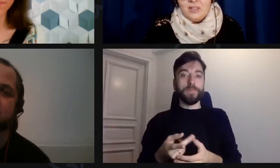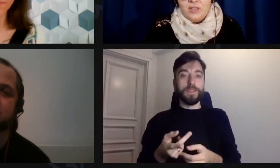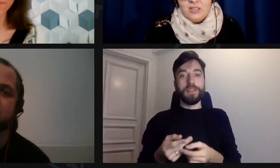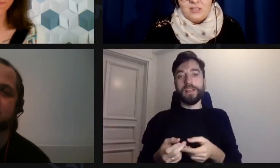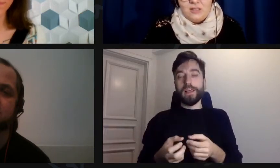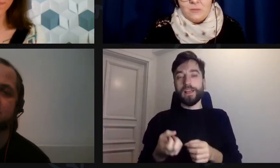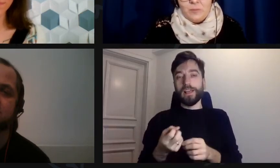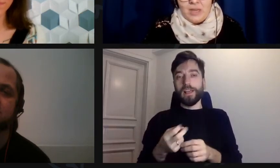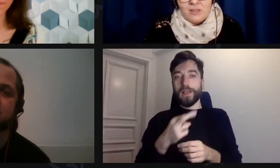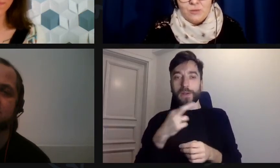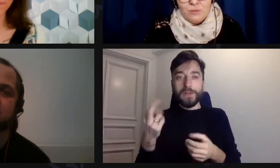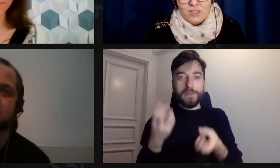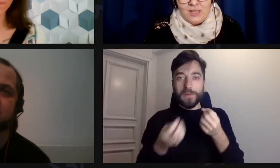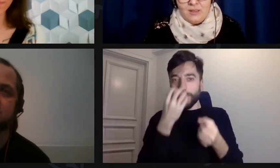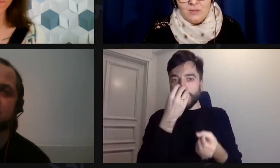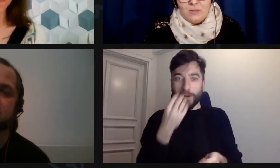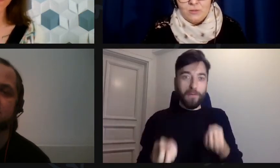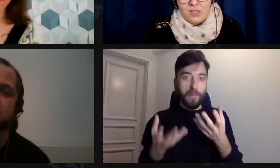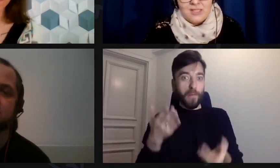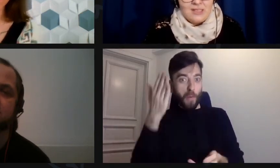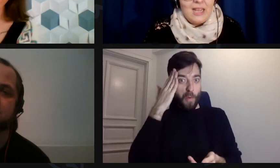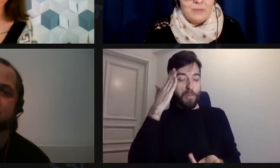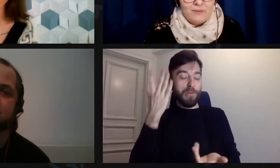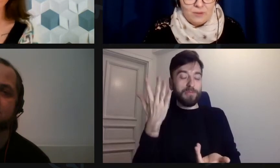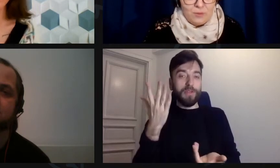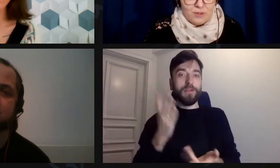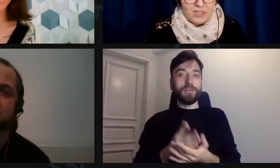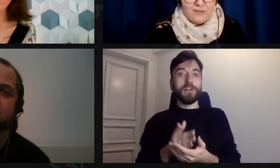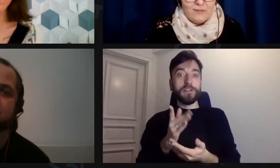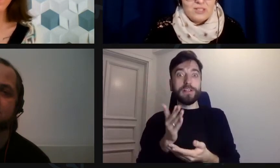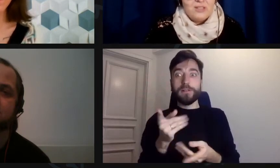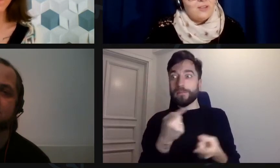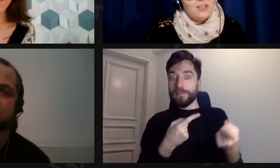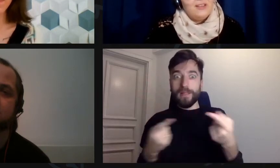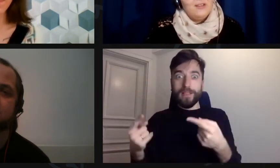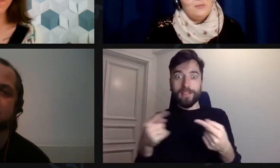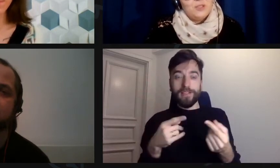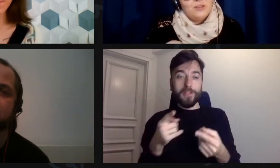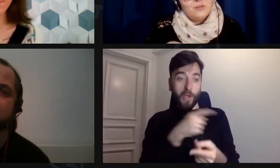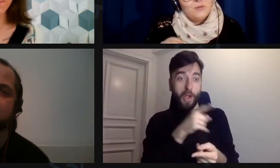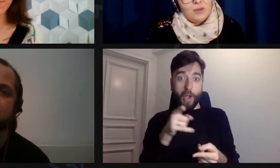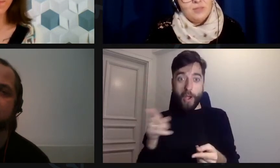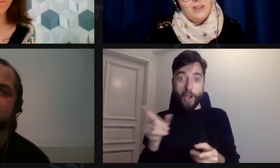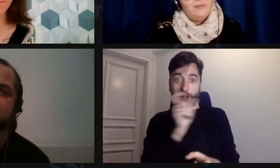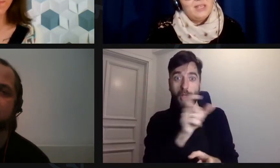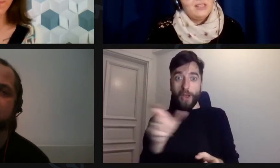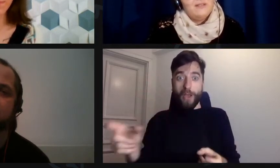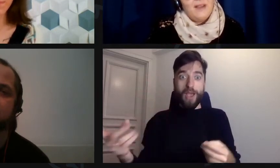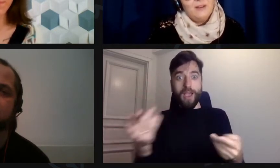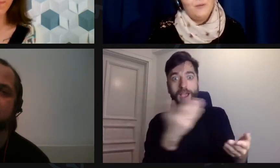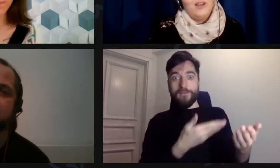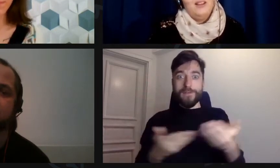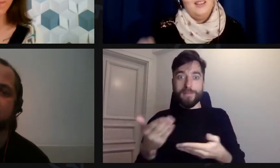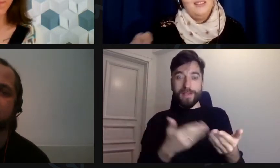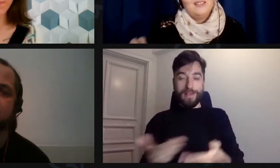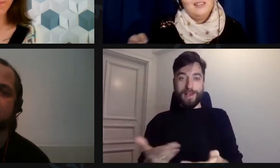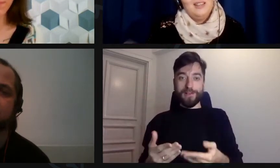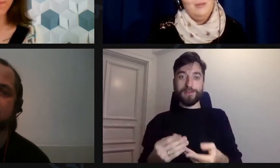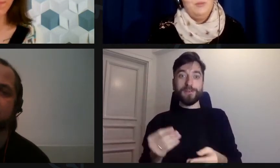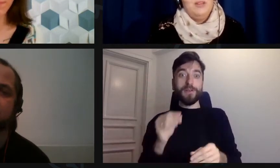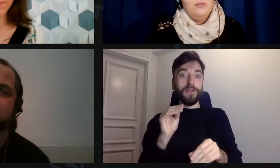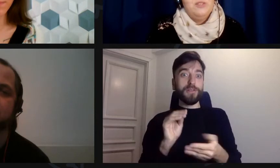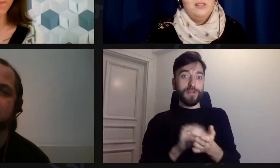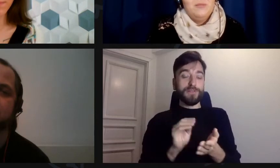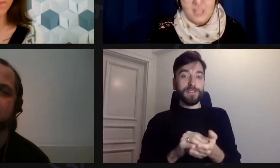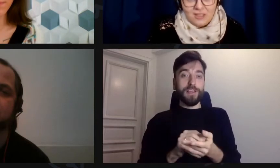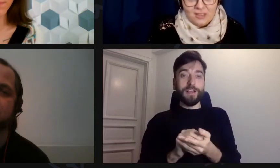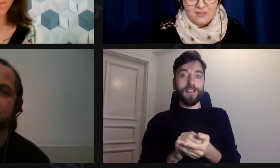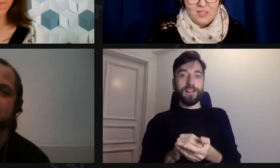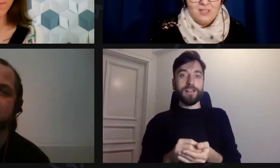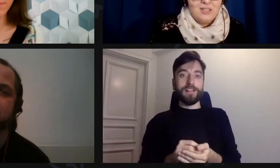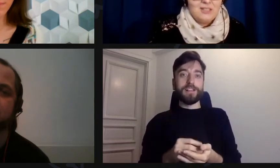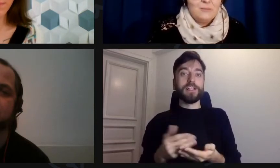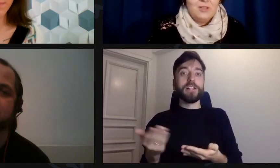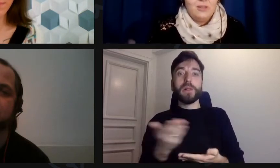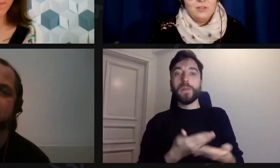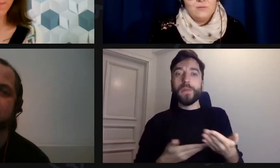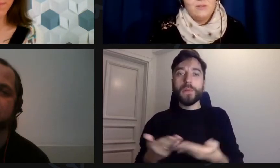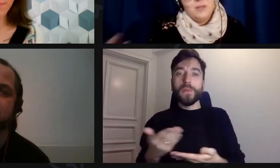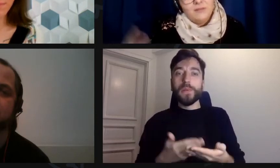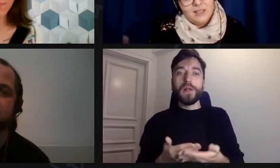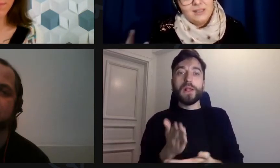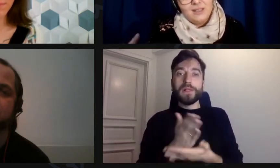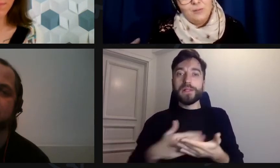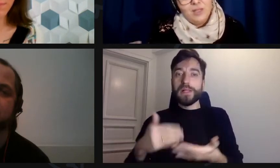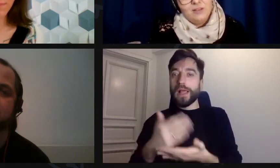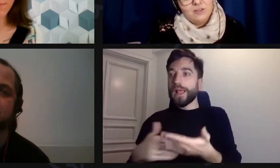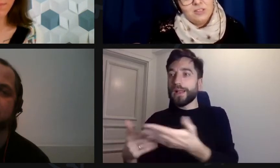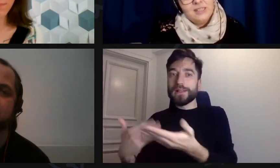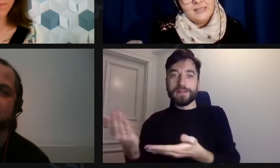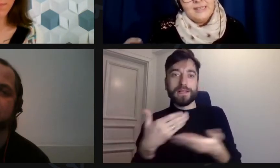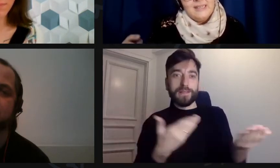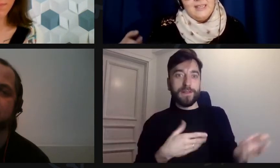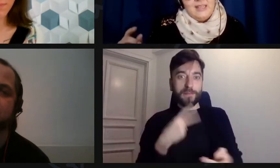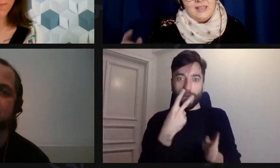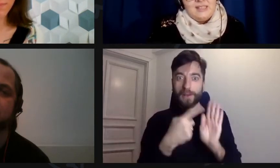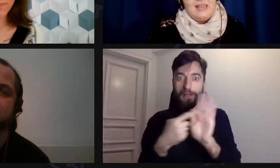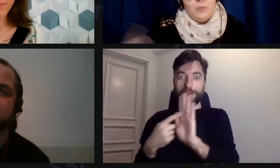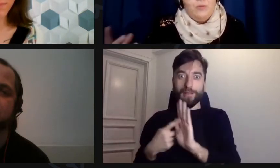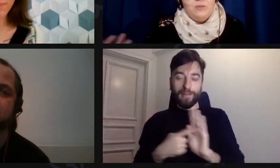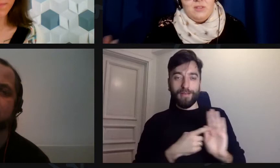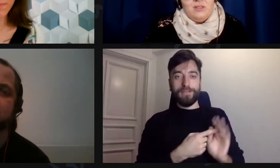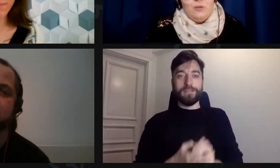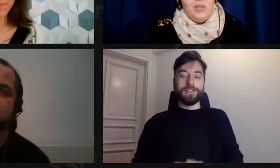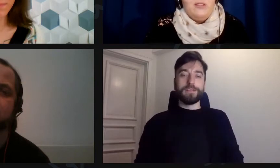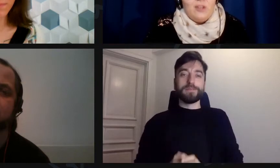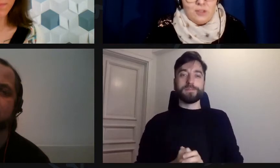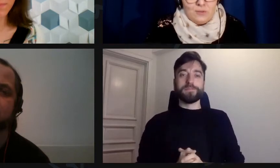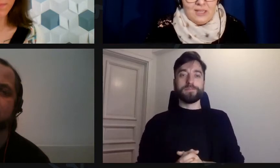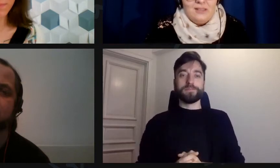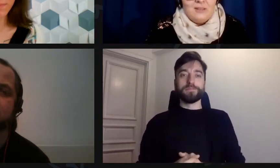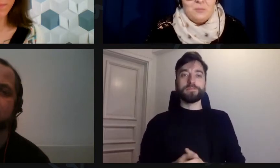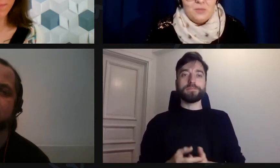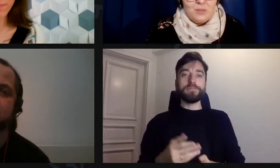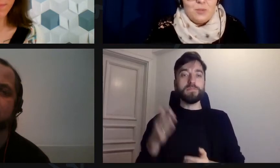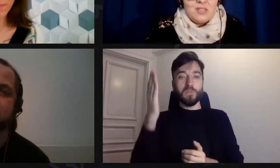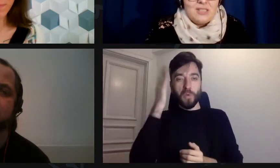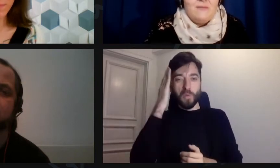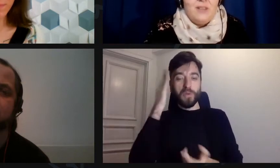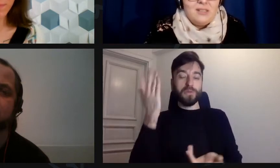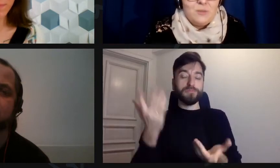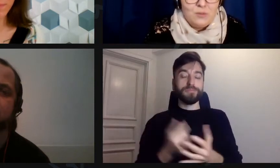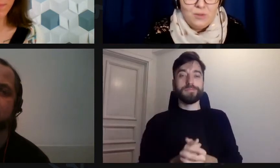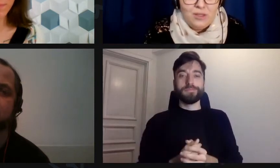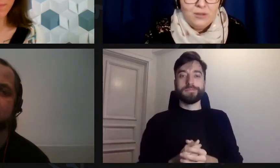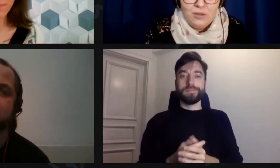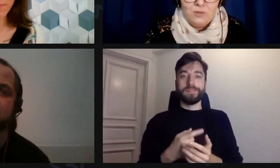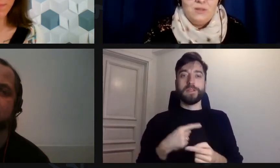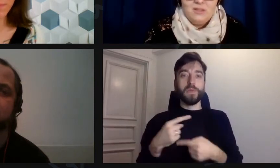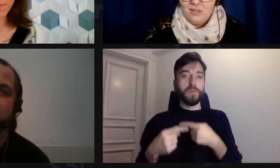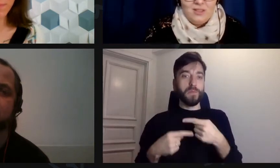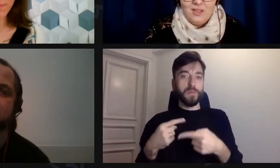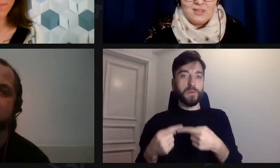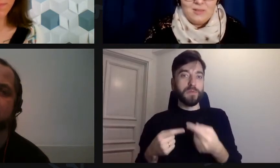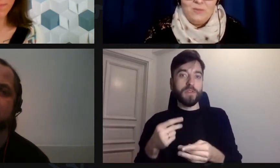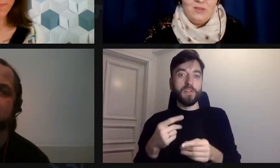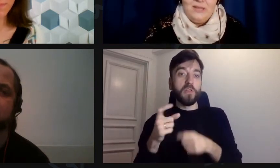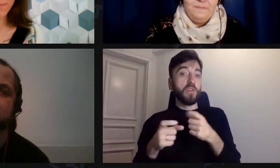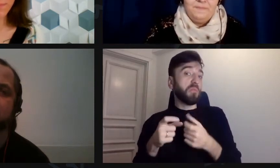To jest bardzo duża różnica dla mnie w odbiorze, gdy przechodzą i się dzielą, chwalą , sama radością opanowania i sama umiejętnością, tym procesem jak do tego doszły.